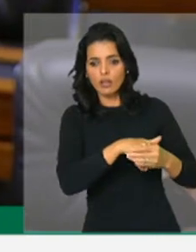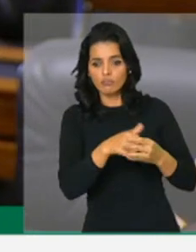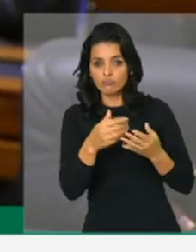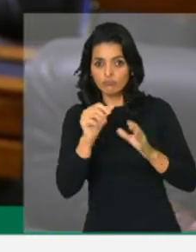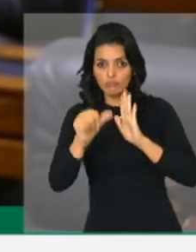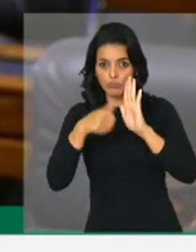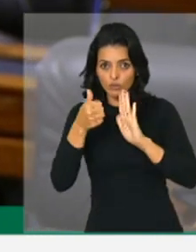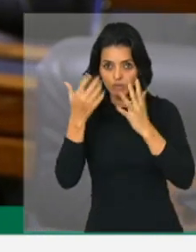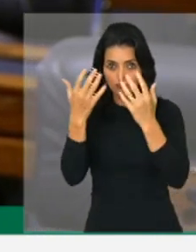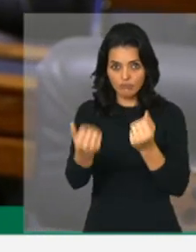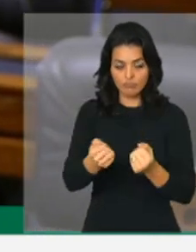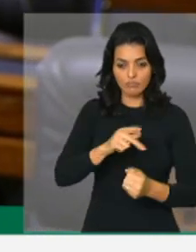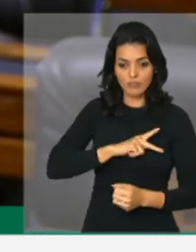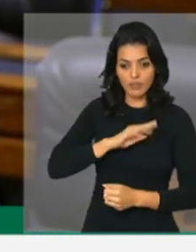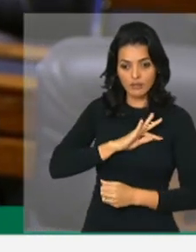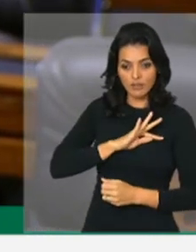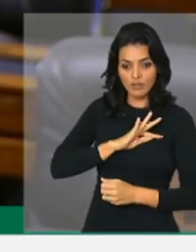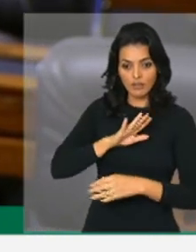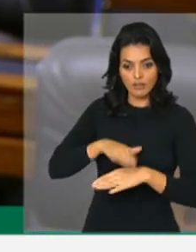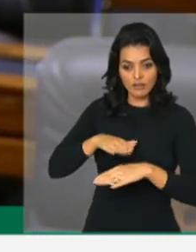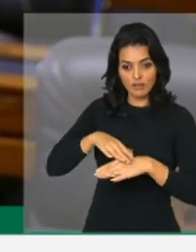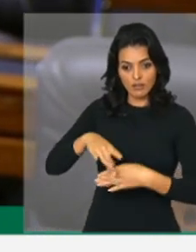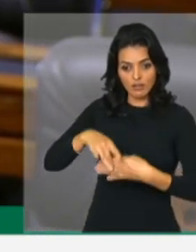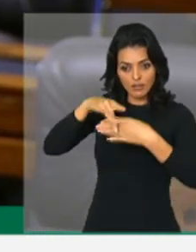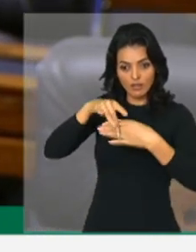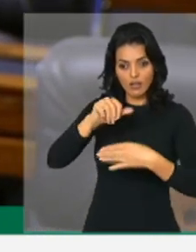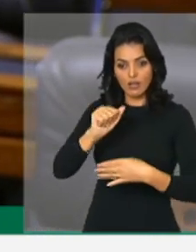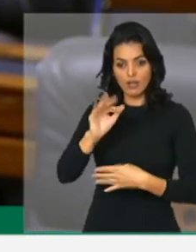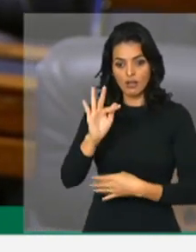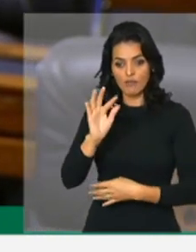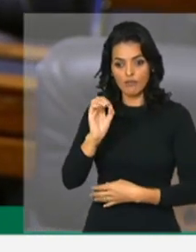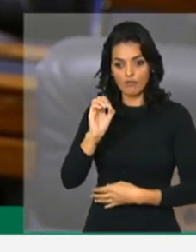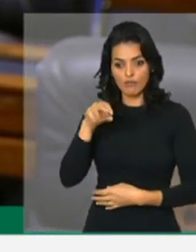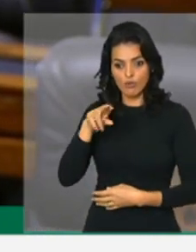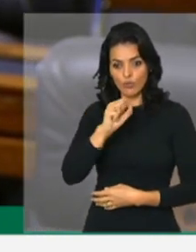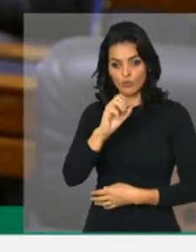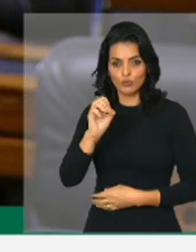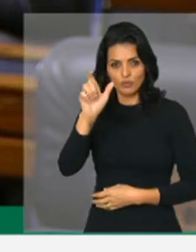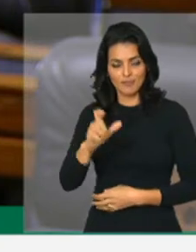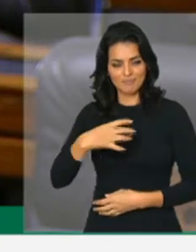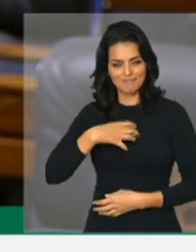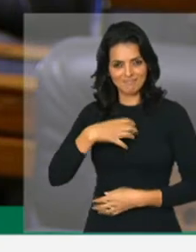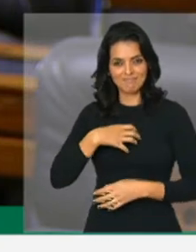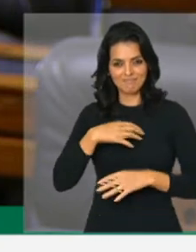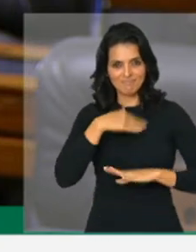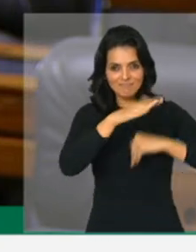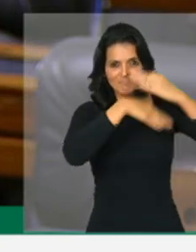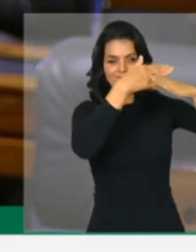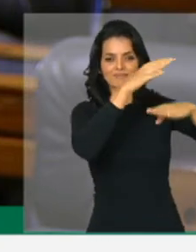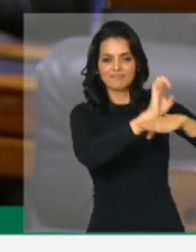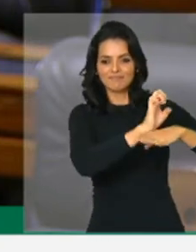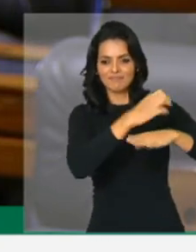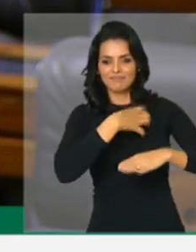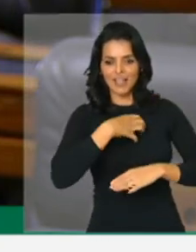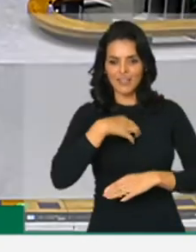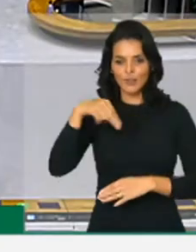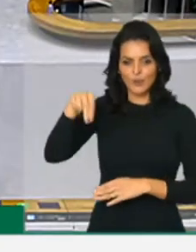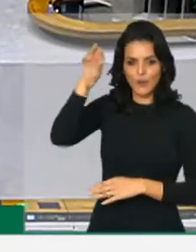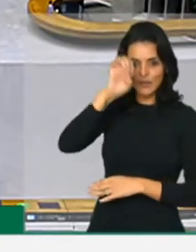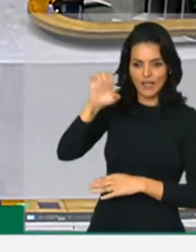NORDESTE. É SUPRESSÃO EU POSSO FAZER A SUPRESSÃO. É SUPRESSÃO DE TEXTO EU POSSO FAZER COMO RELATOR. -- [PRESIDENTE]: OK,